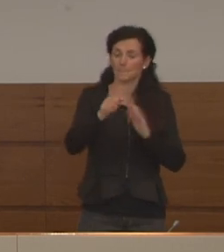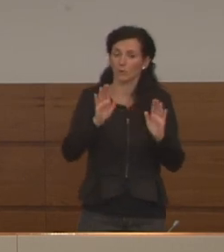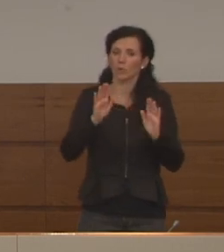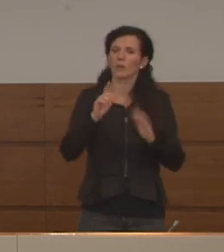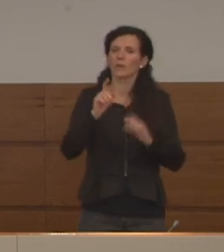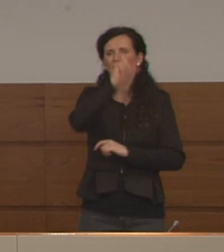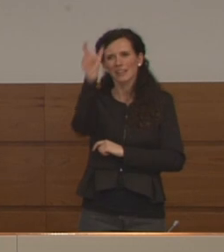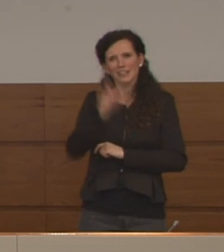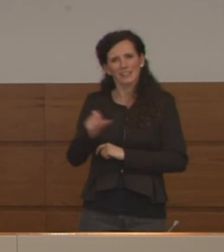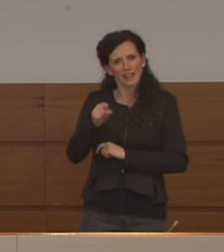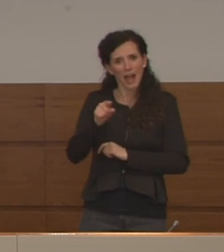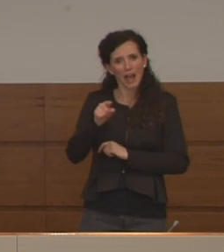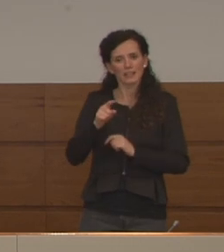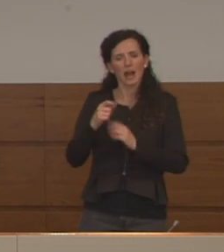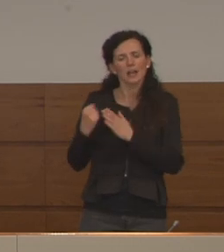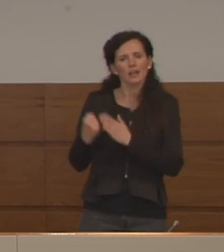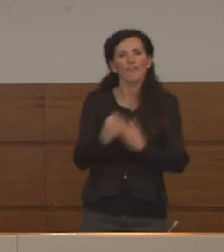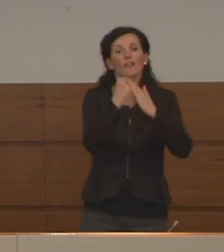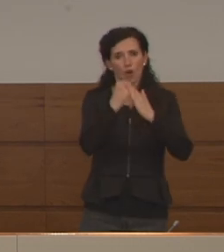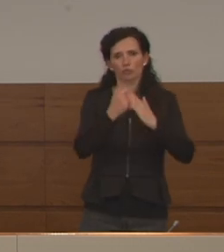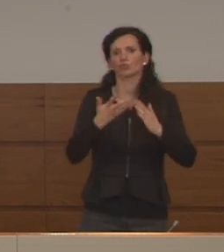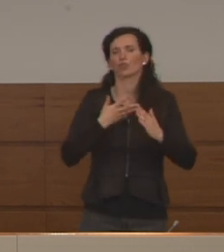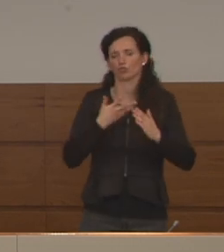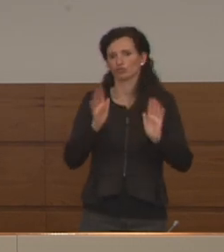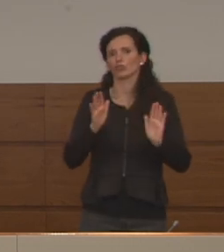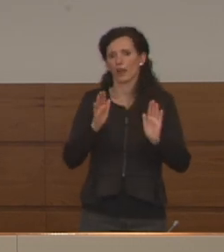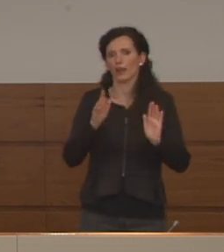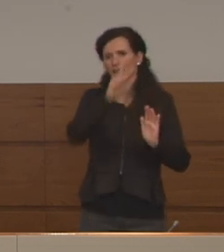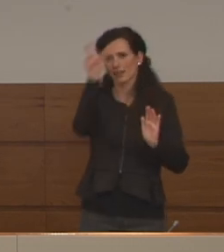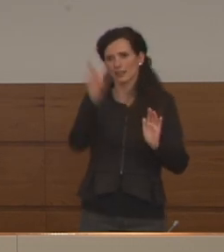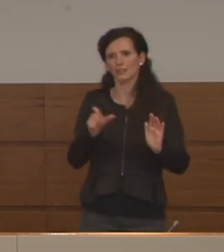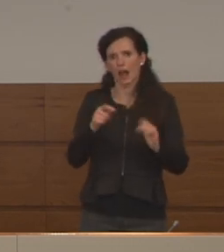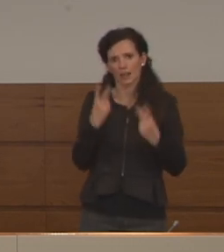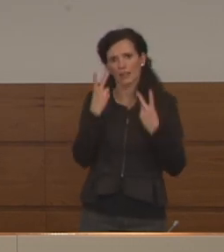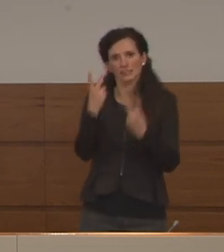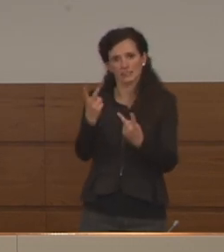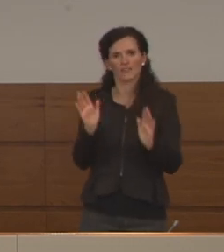dell'assistenza in questo paese. Perché se è vero che abbiamo strutture